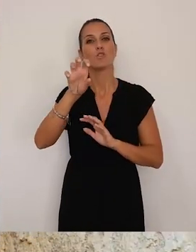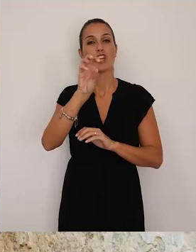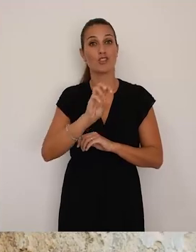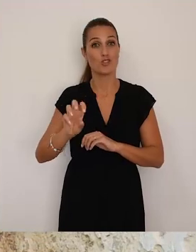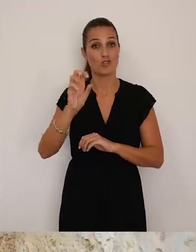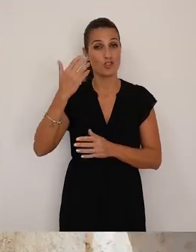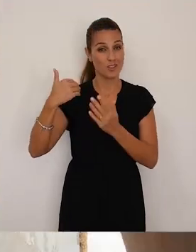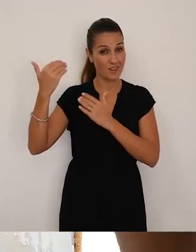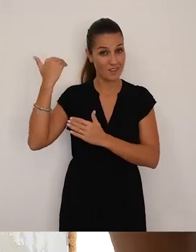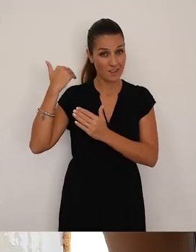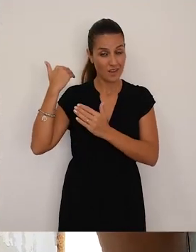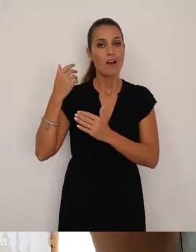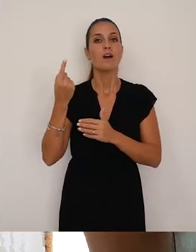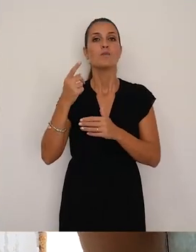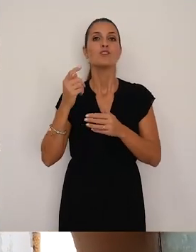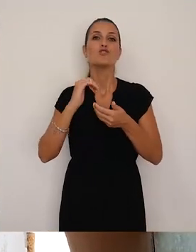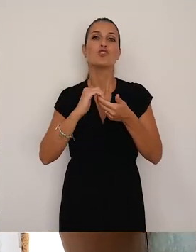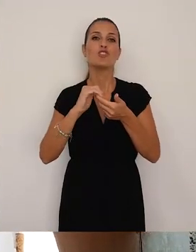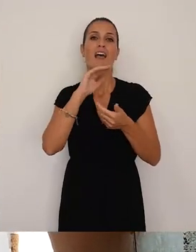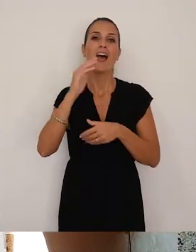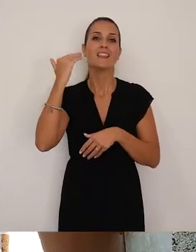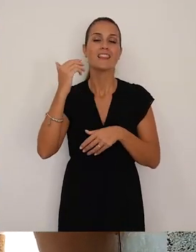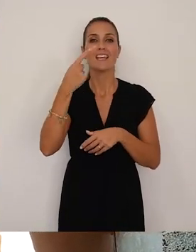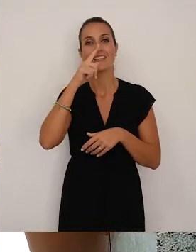eleganti espressioni dell’antica società castrignanese.